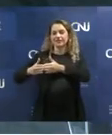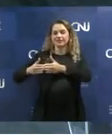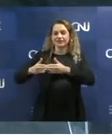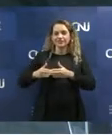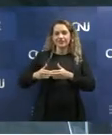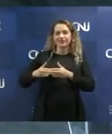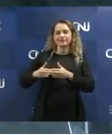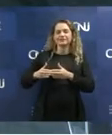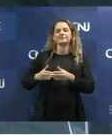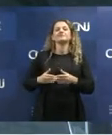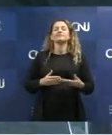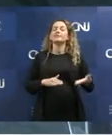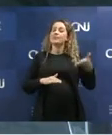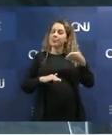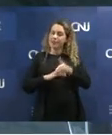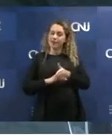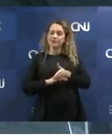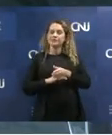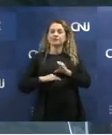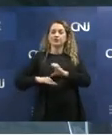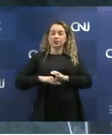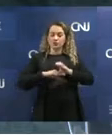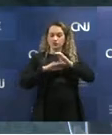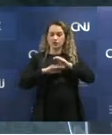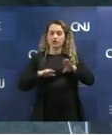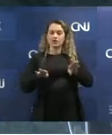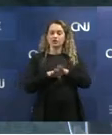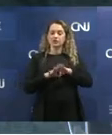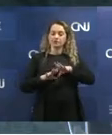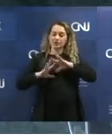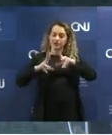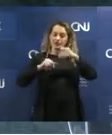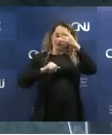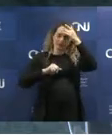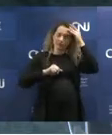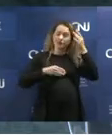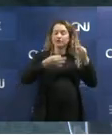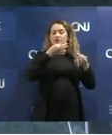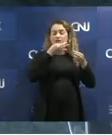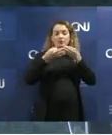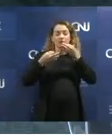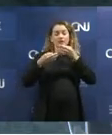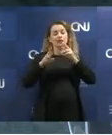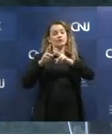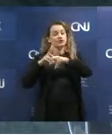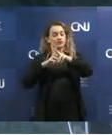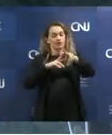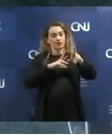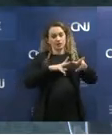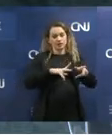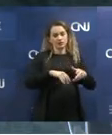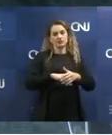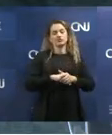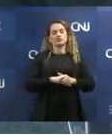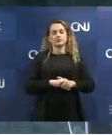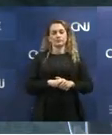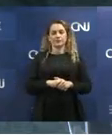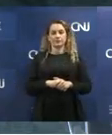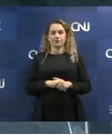Vieira de Mello e também às demais divergências já abertas pelo conselheiro Maia.